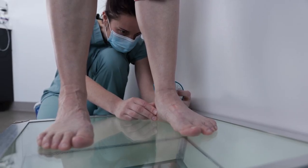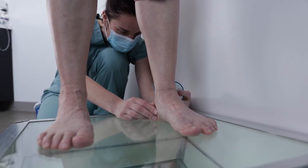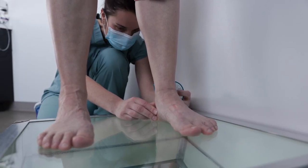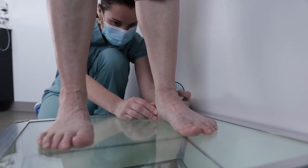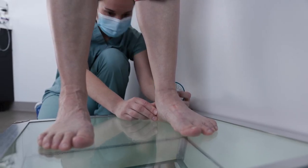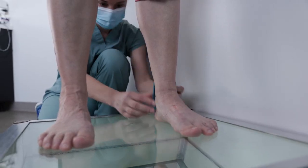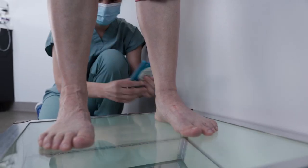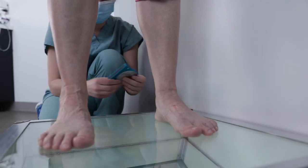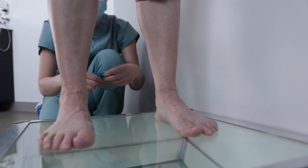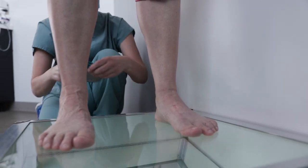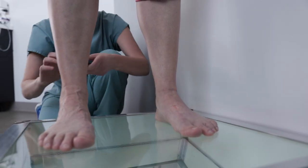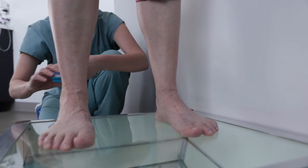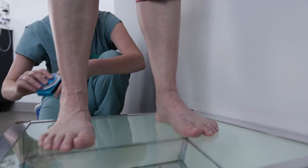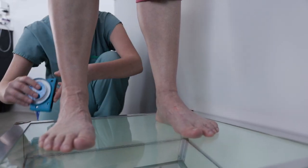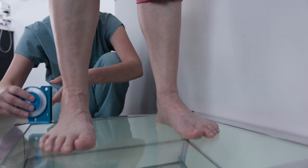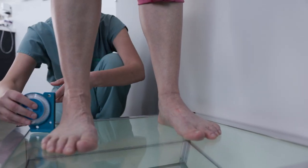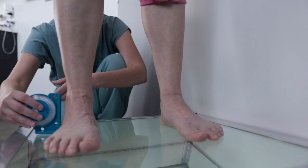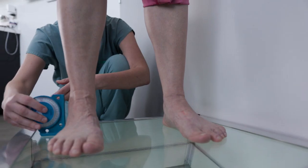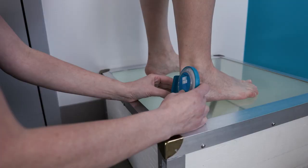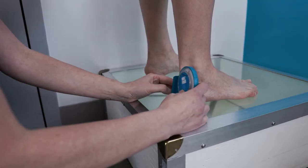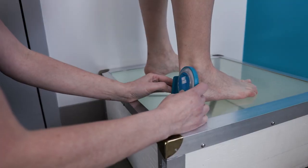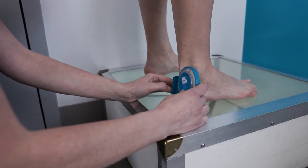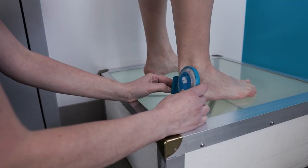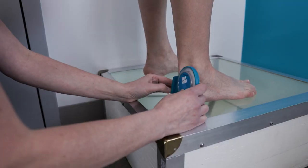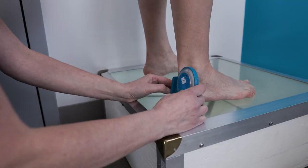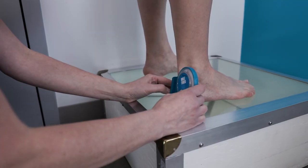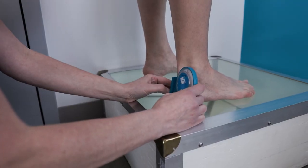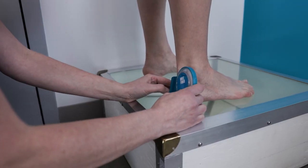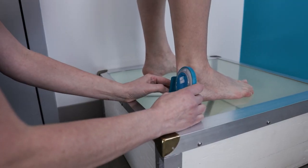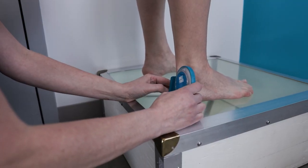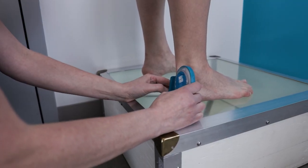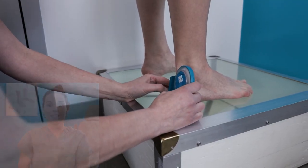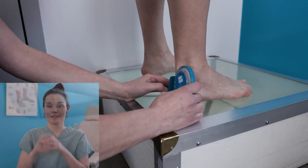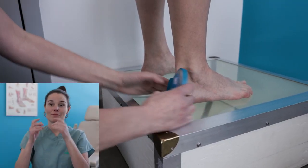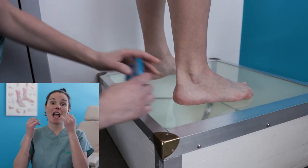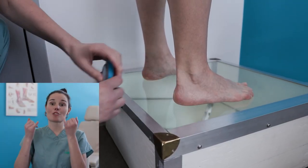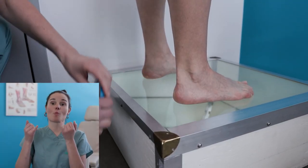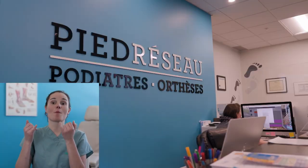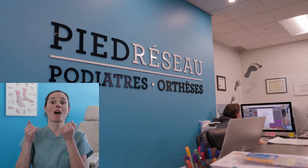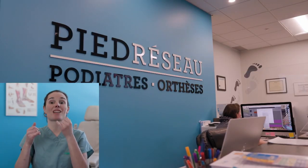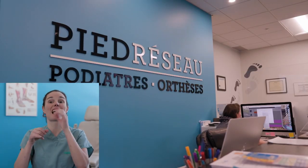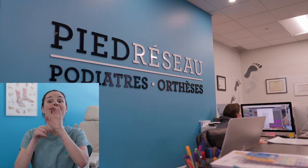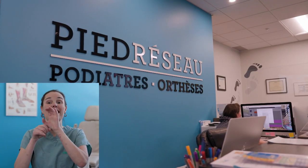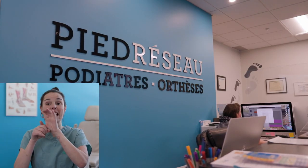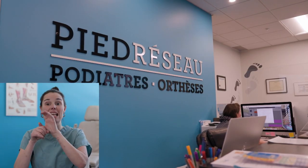Donc, Dre Lessard va prendre des mesures au niveau de vos pieds. On voit ce qu'il y a ici à l'arrière.